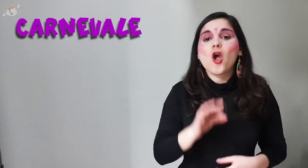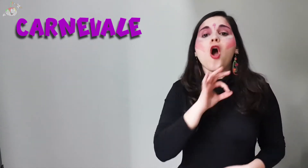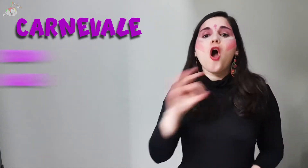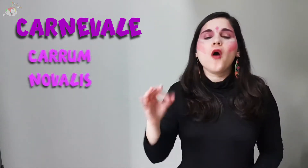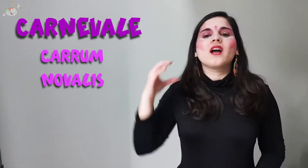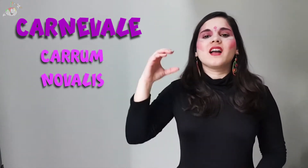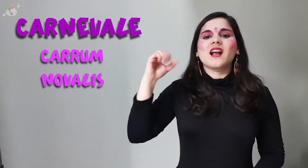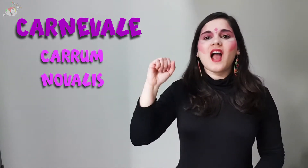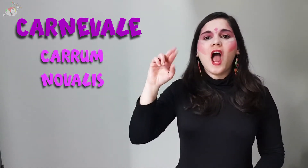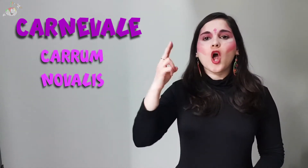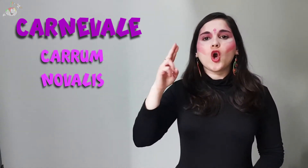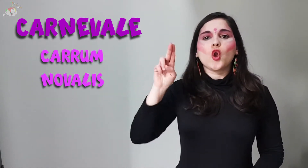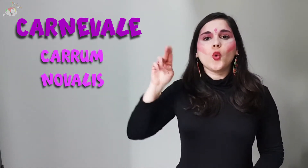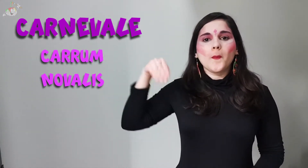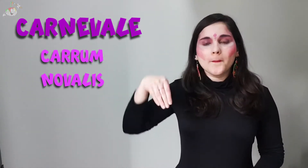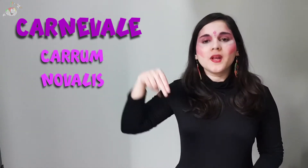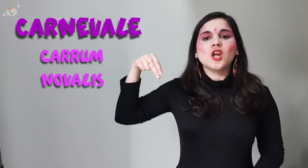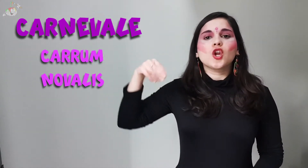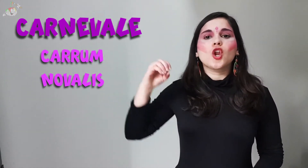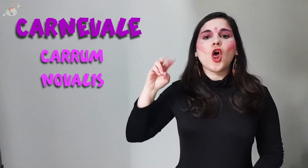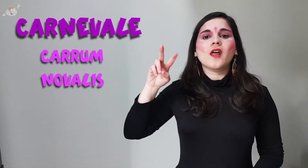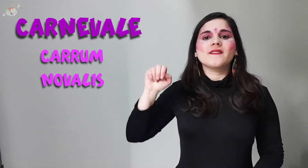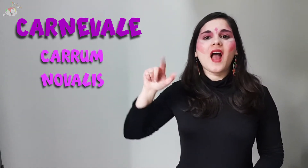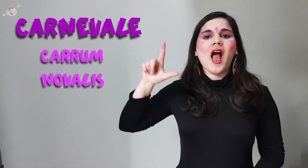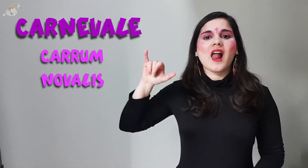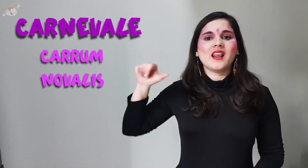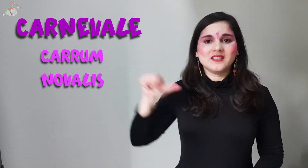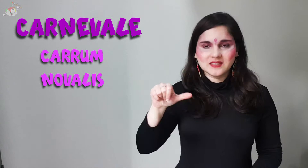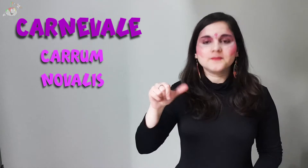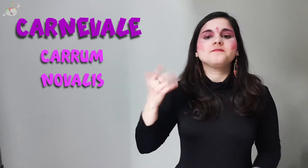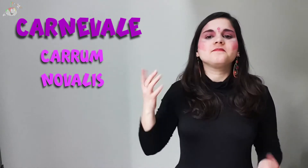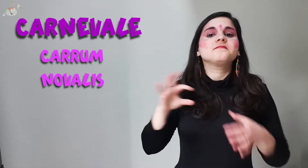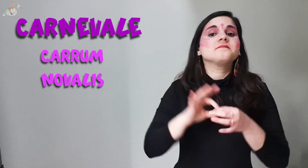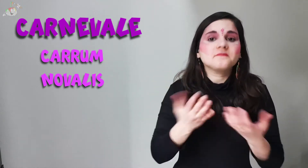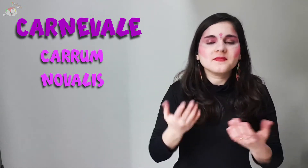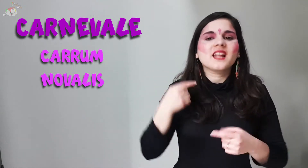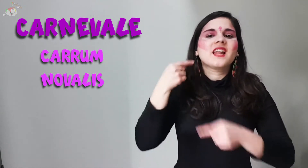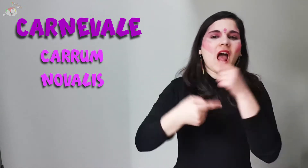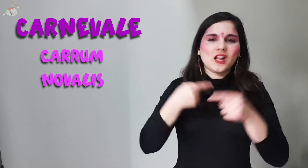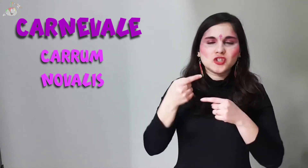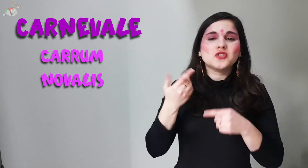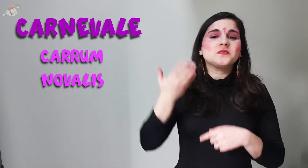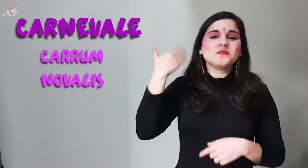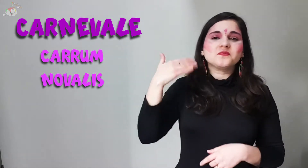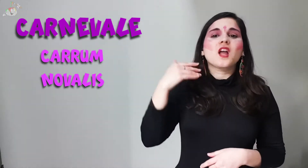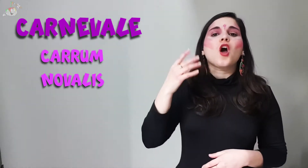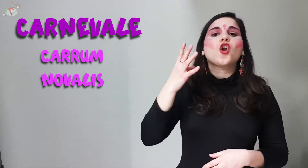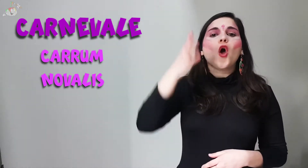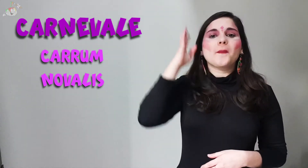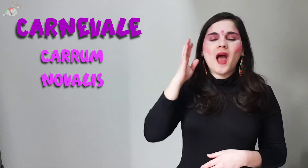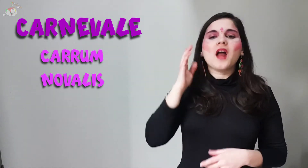Oppure "carrum novalis", collegato a una tradizione dei romani